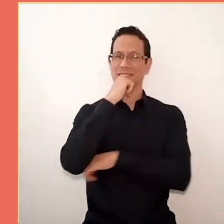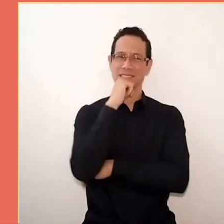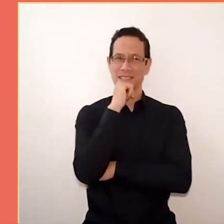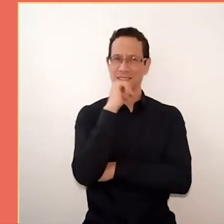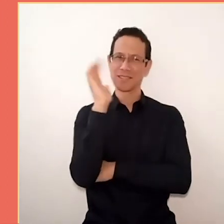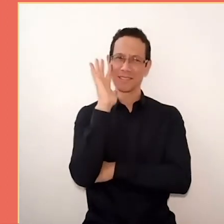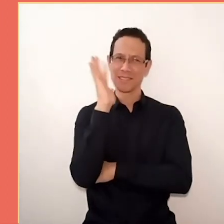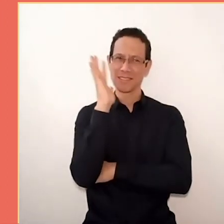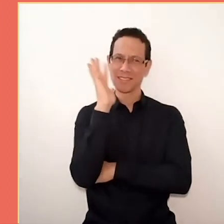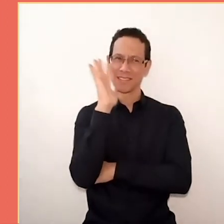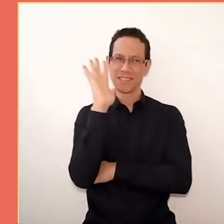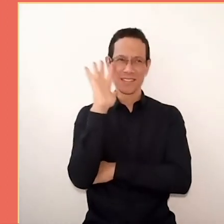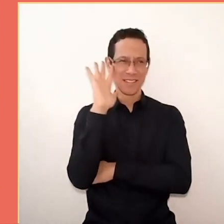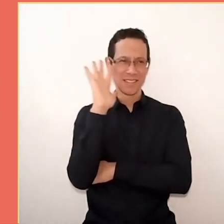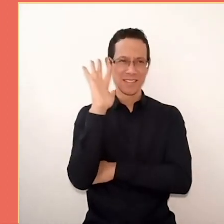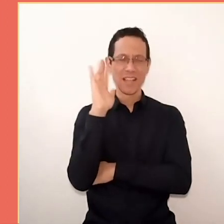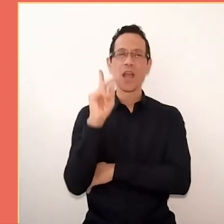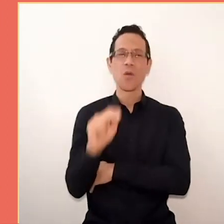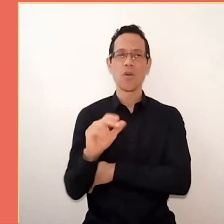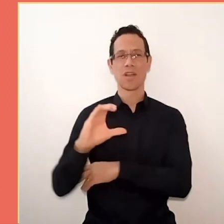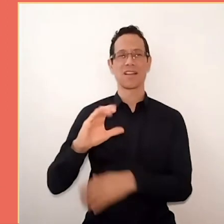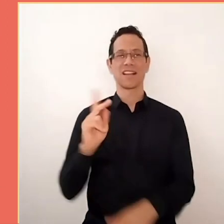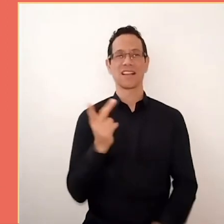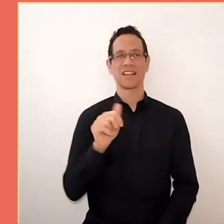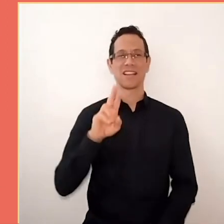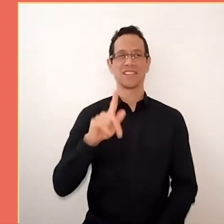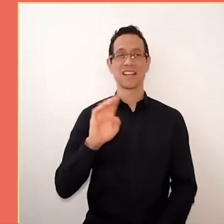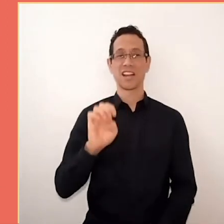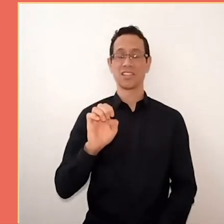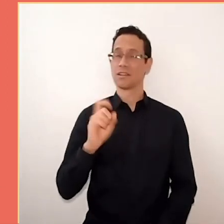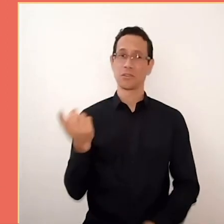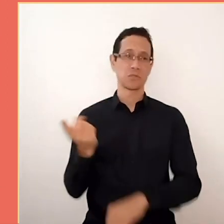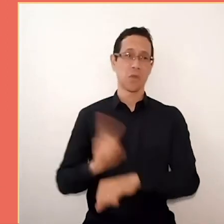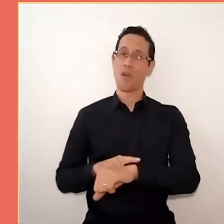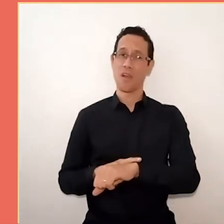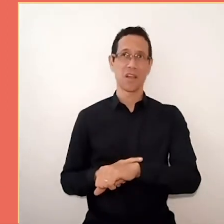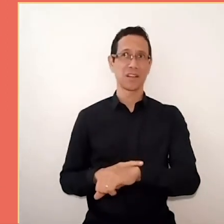Bom, é como os chargistas, que você tem que fazer lá na hora, todo dia, eu me lembrei do Angeli, do Laerte,